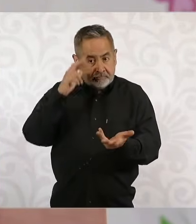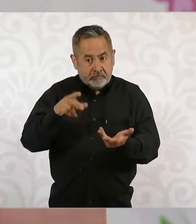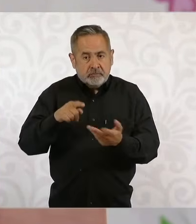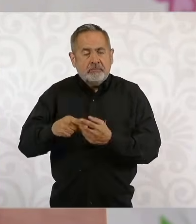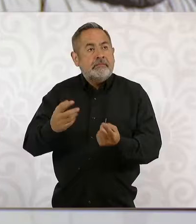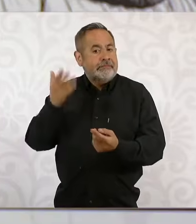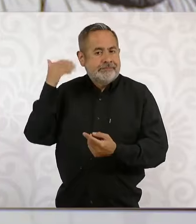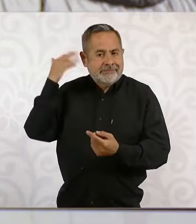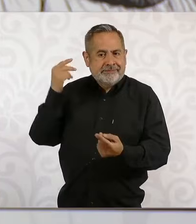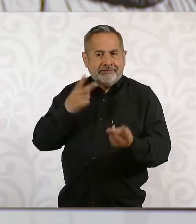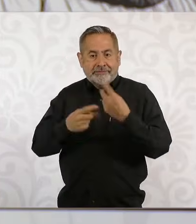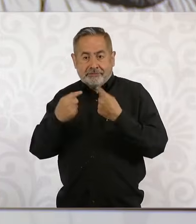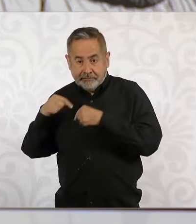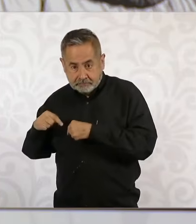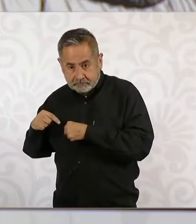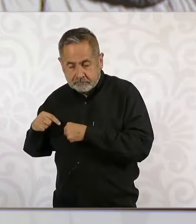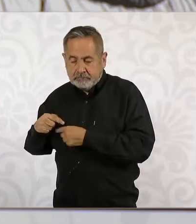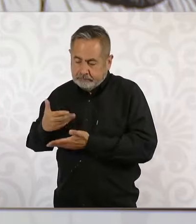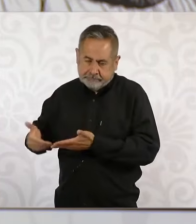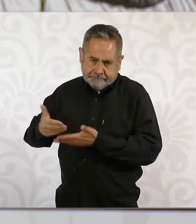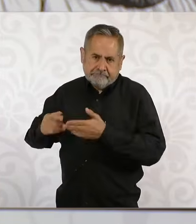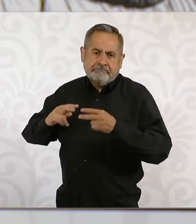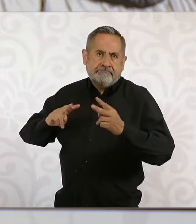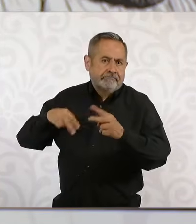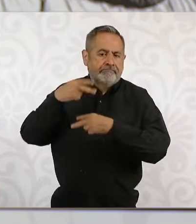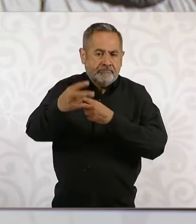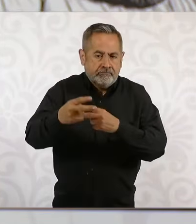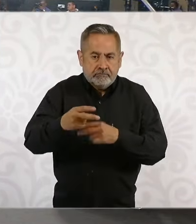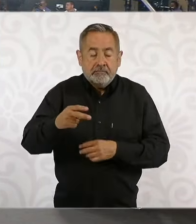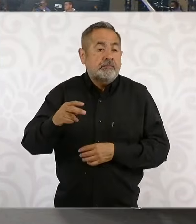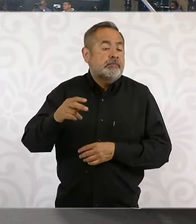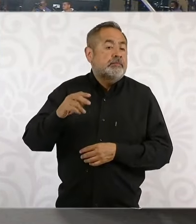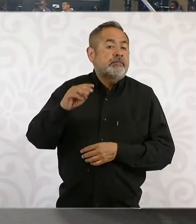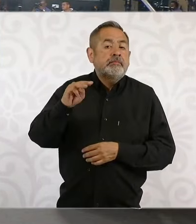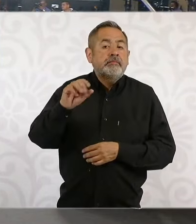reunión y por lo que me informa Marcelo les está yendo muy bien. ¿En qué sectores específicos se